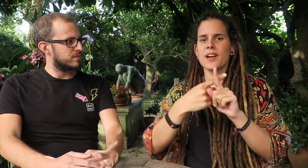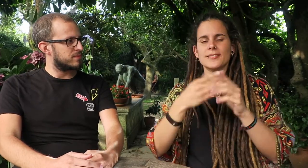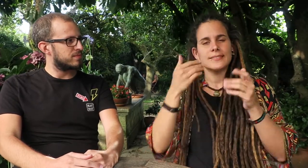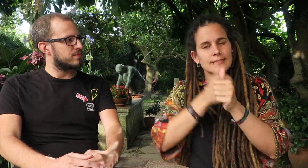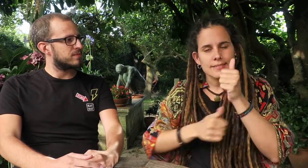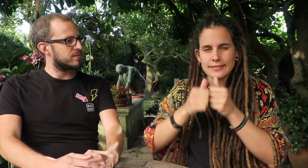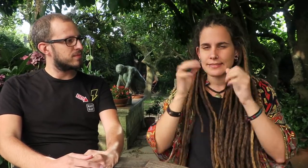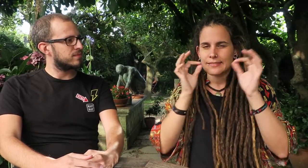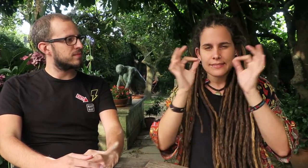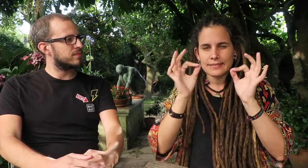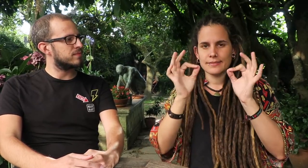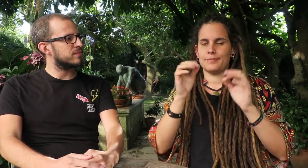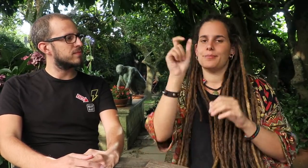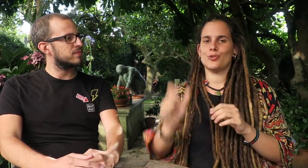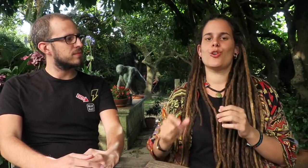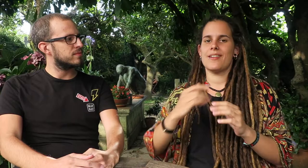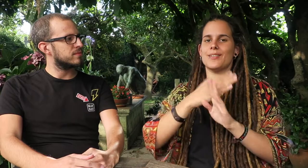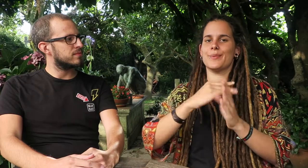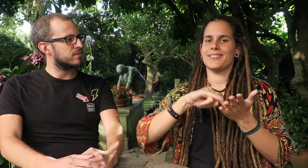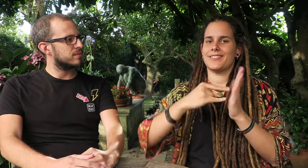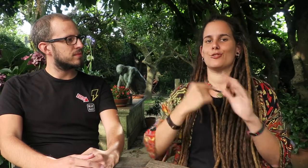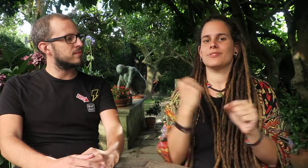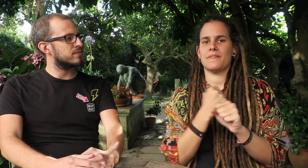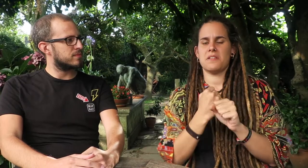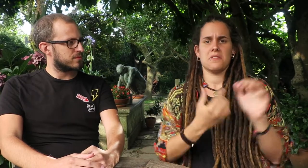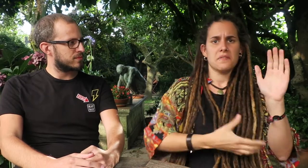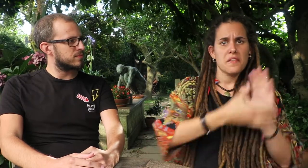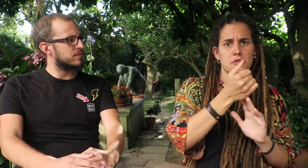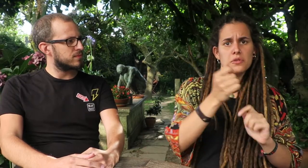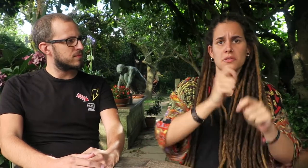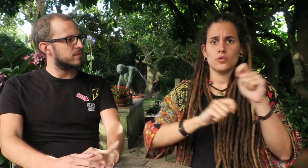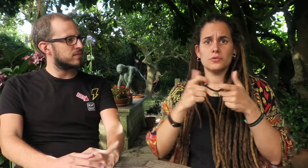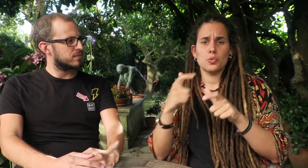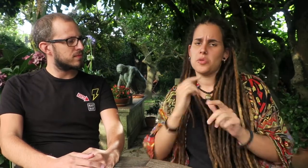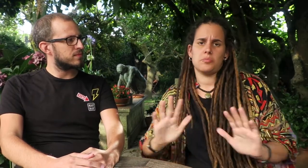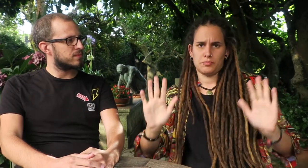Tendrá preferencia quien trabaje a nivel técnico en cualquier federación, asociación o secc. juvenil.